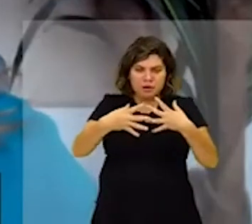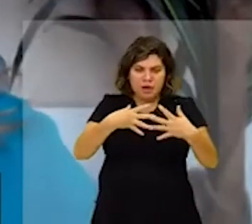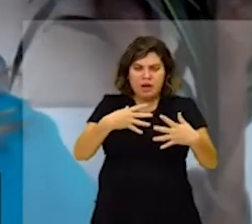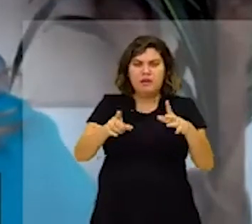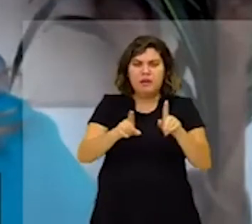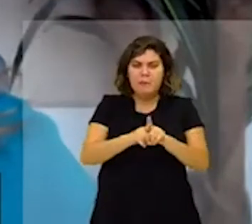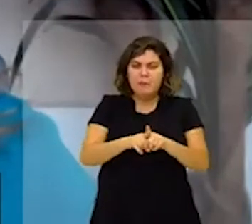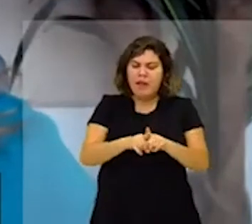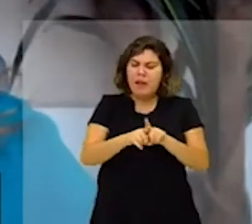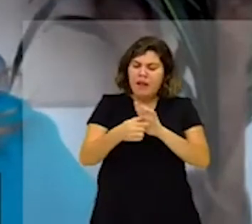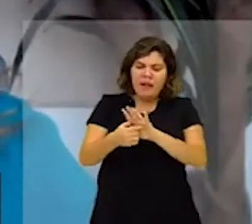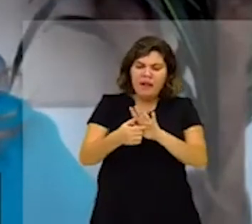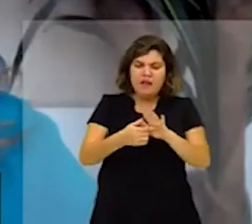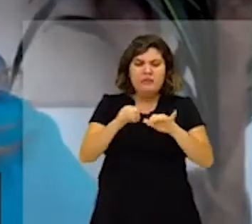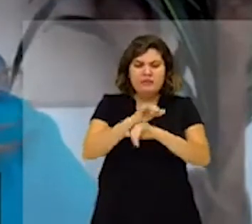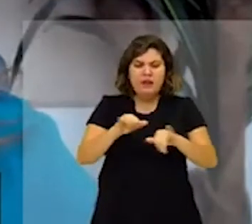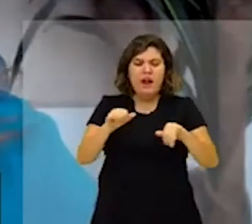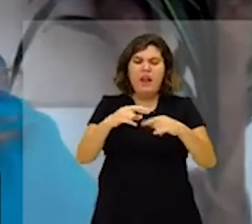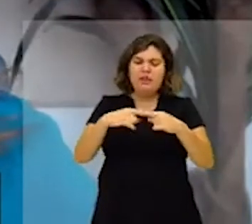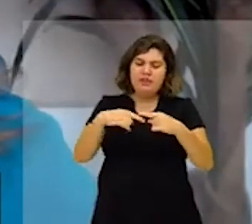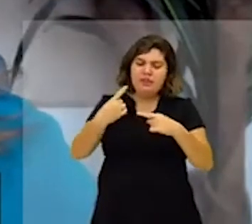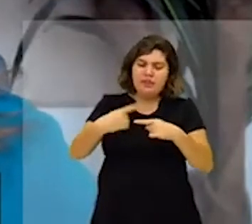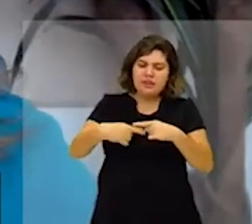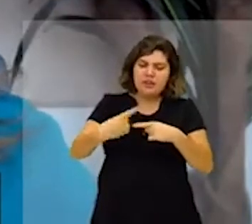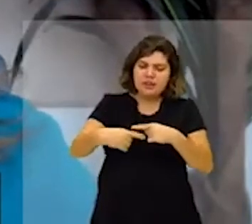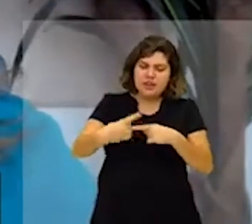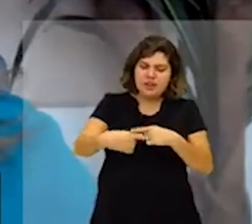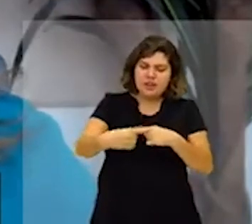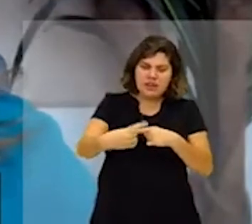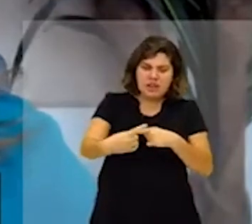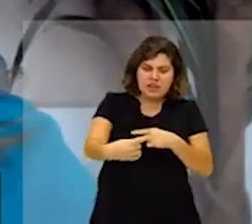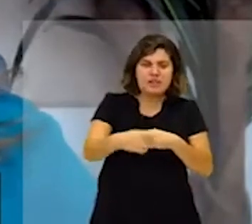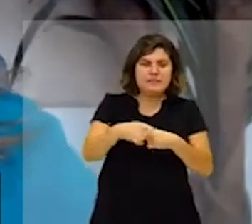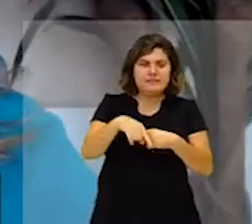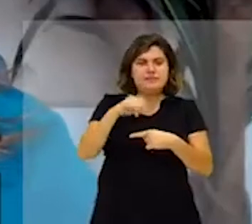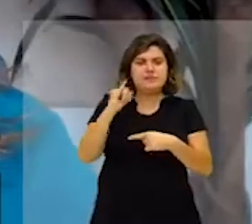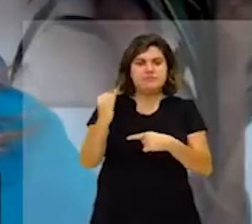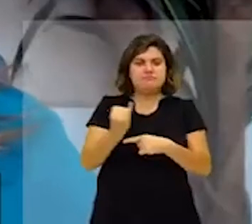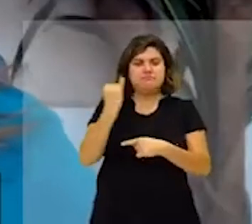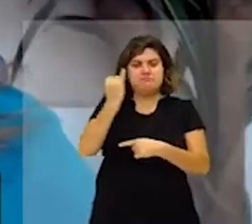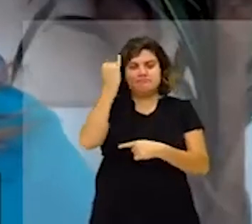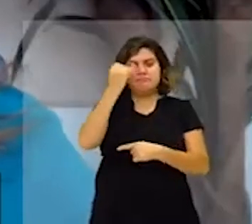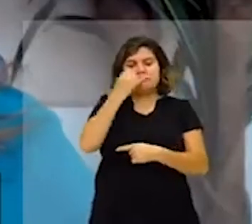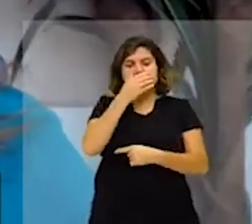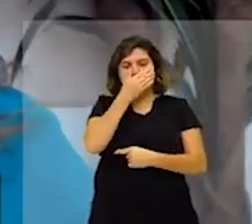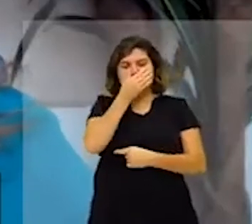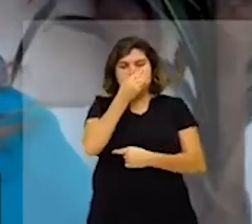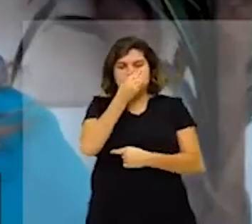tempo em que a campanha se desenvolve estão de fato essenciais essenciais muito grata pela sua